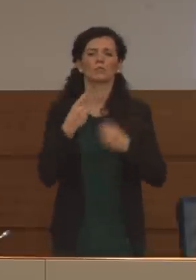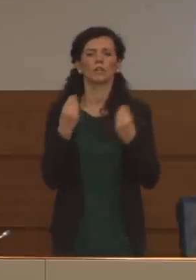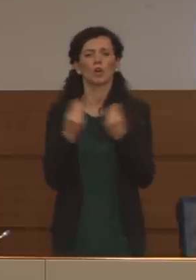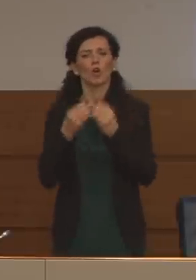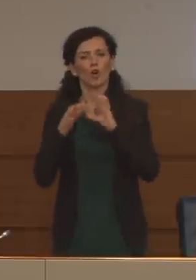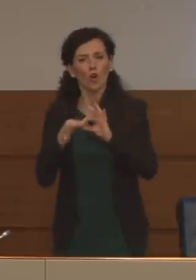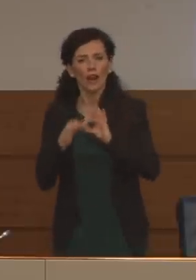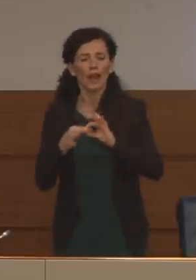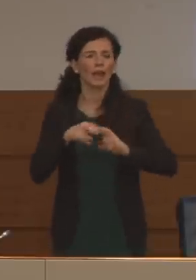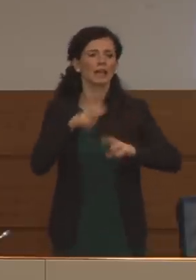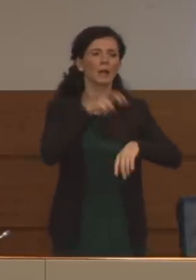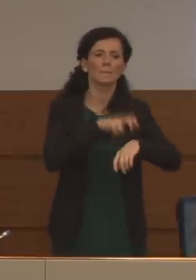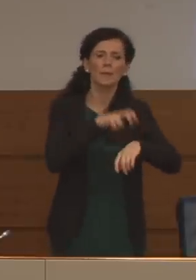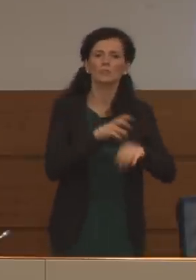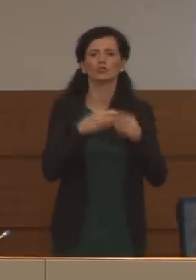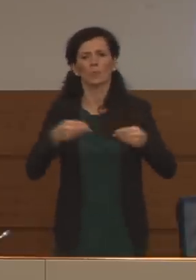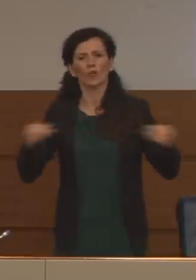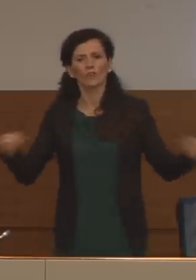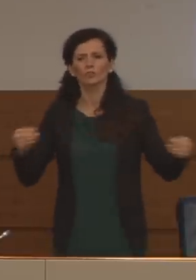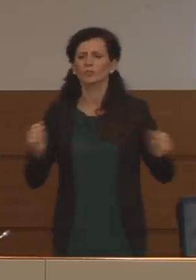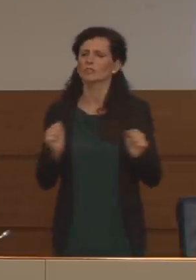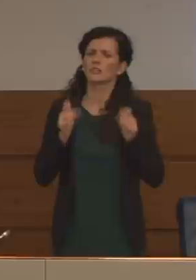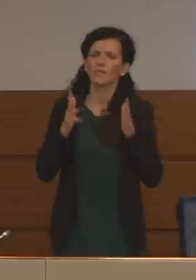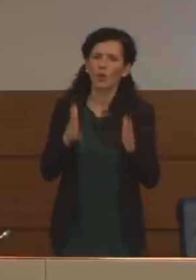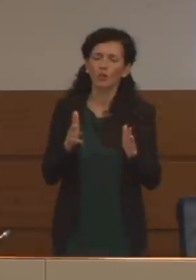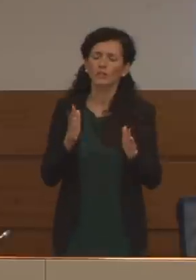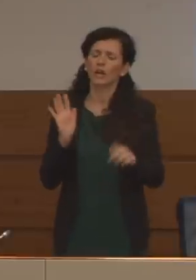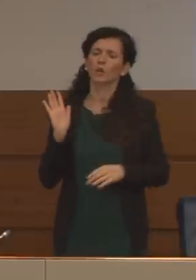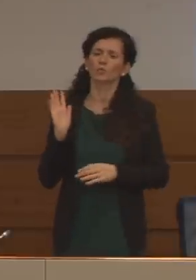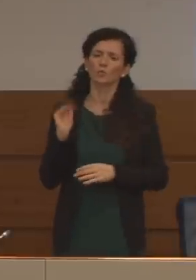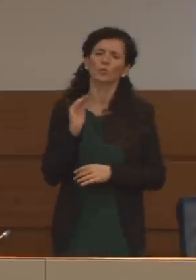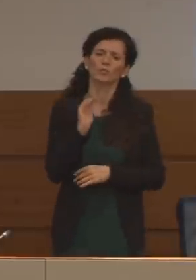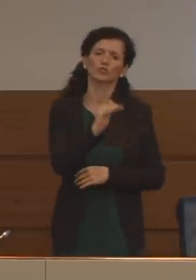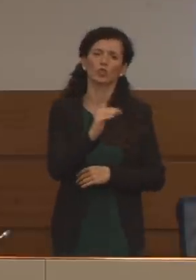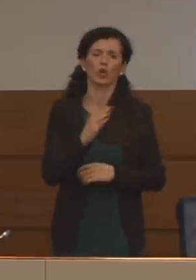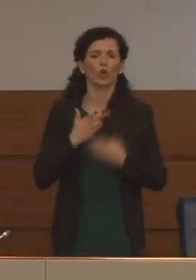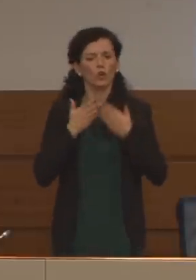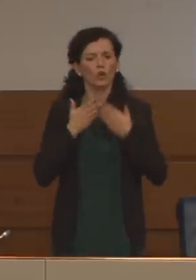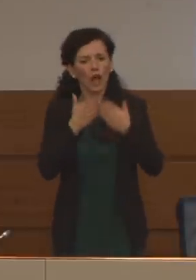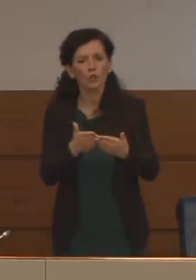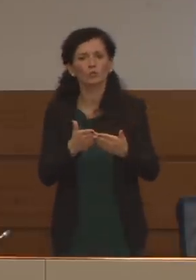i professionisti, di tutti i volontari che quotidianamente lavorano per garantire a